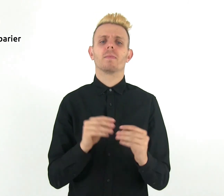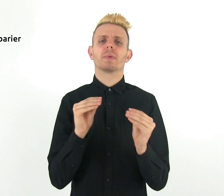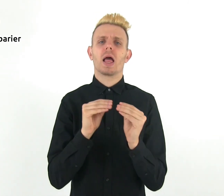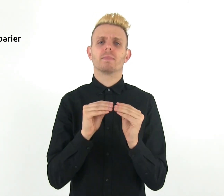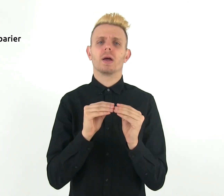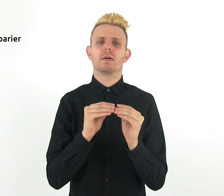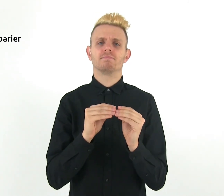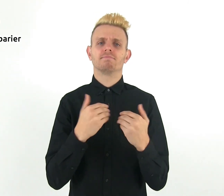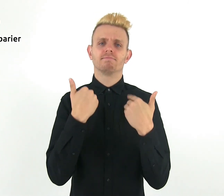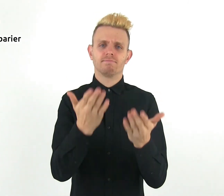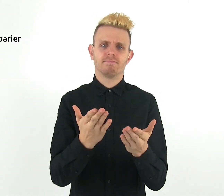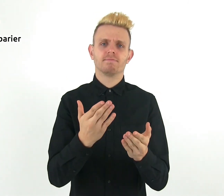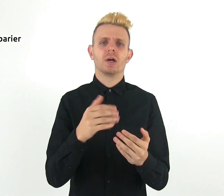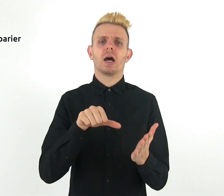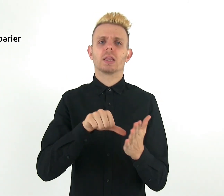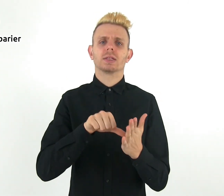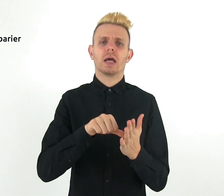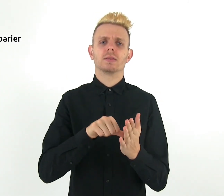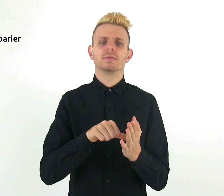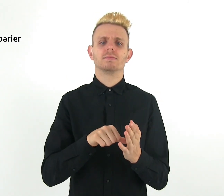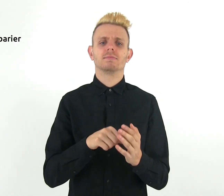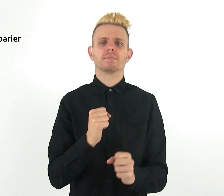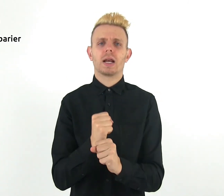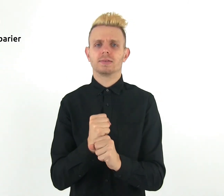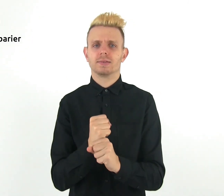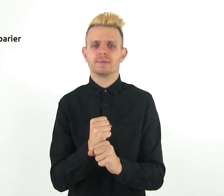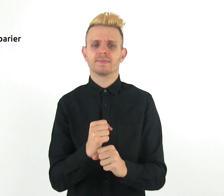premia za polecenia kandydatów do pracy,